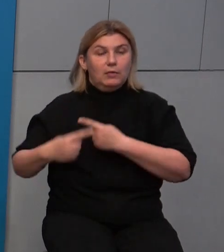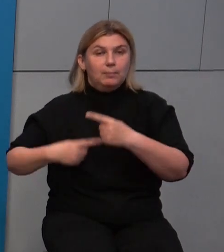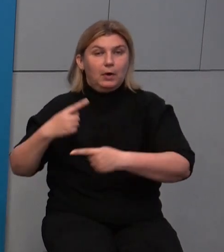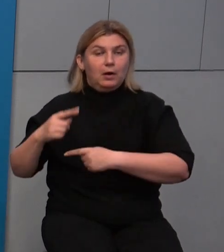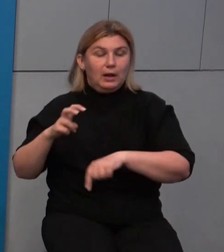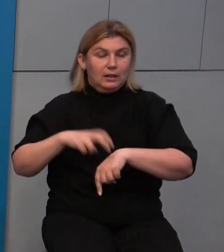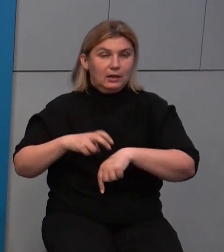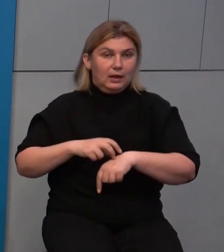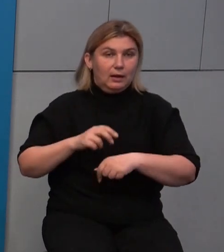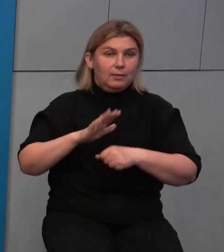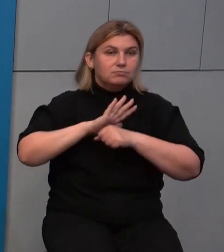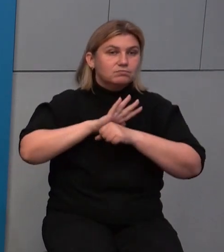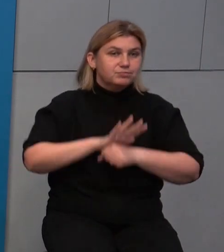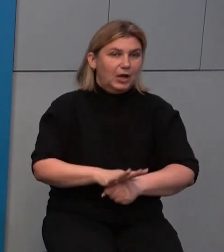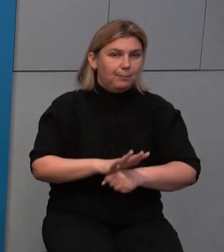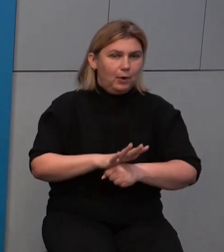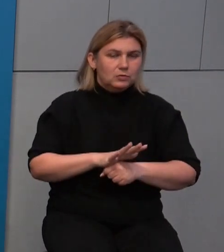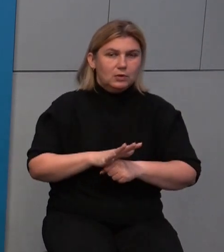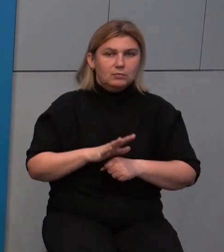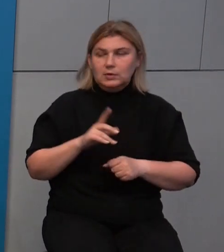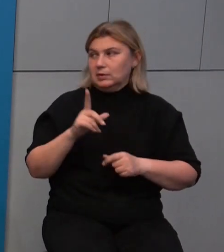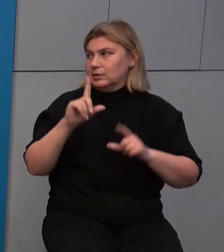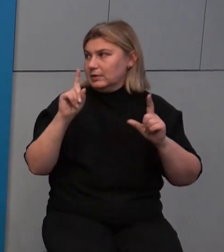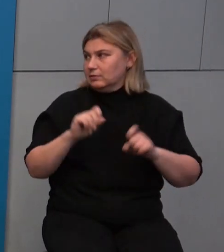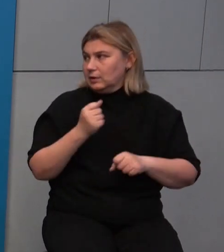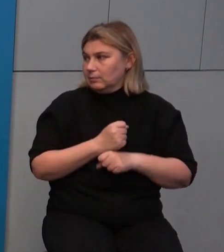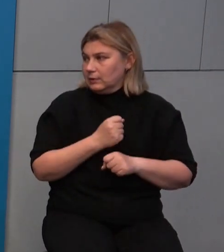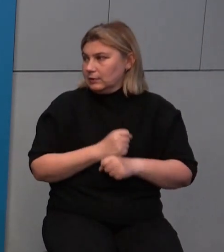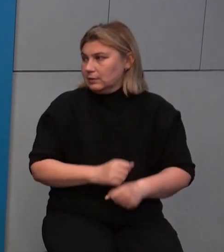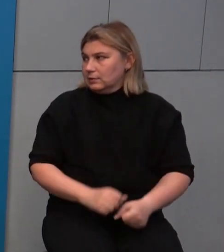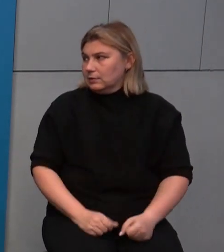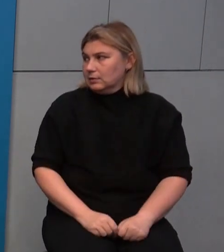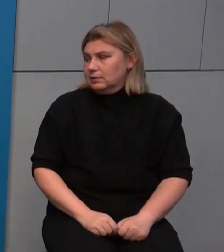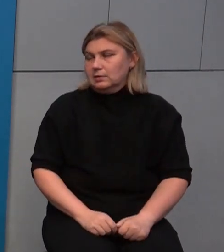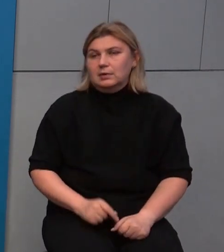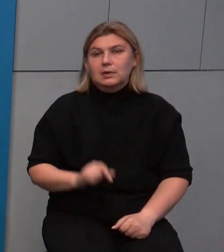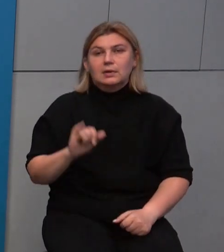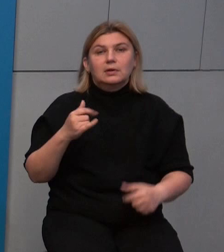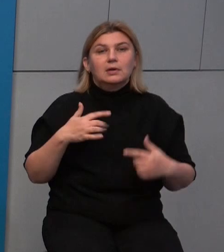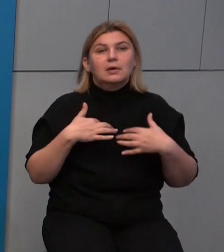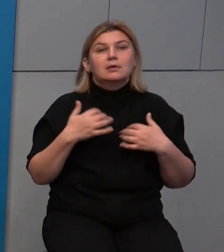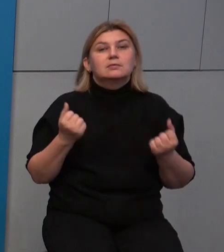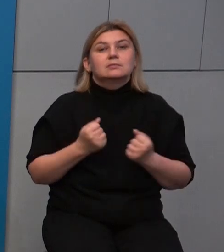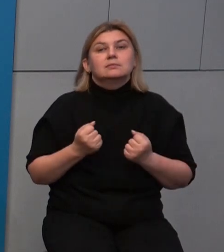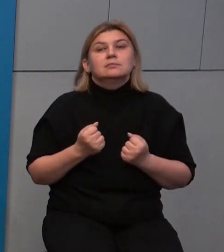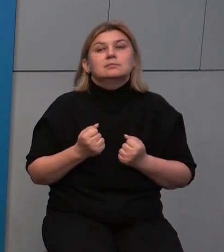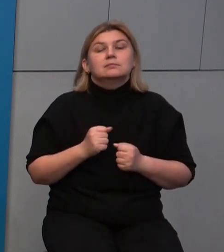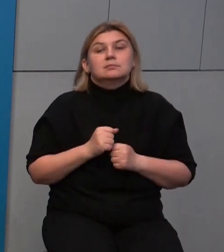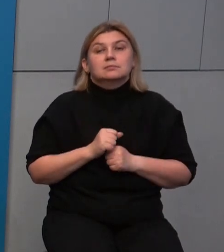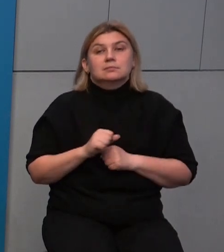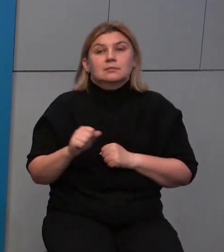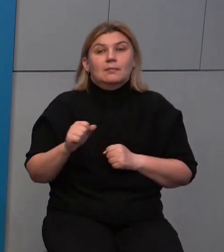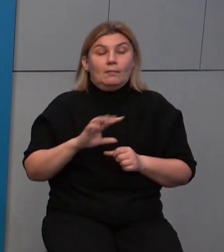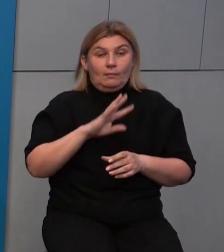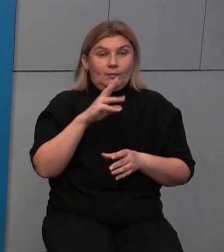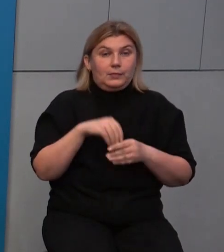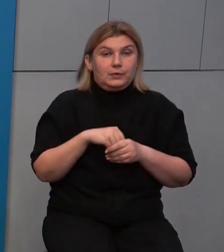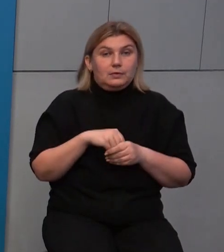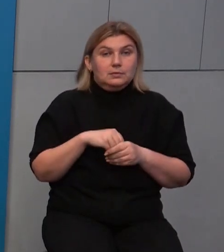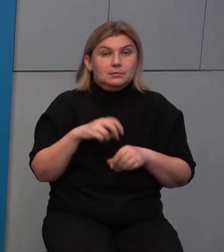przemocowych wchodzi na rynek pracy i jak strasznie jest wśród tych lekarzy żyć.